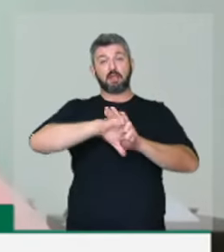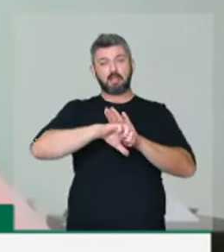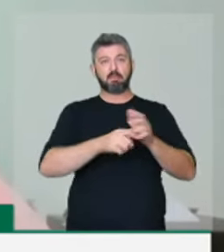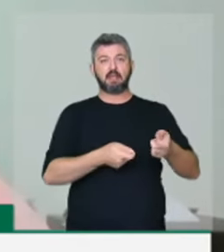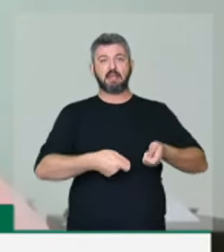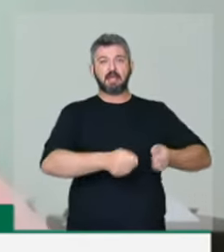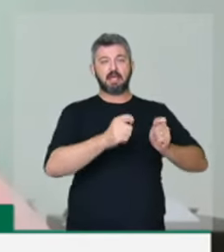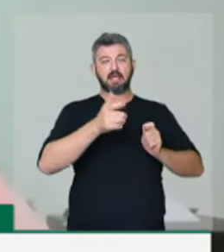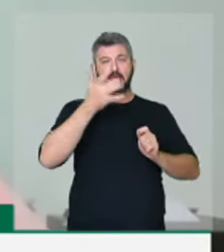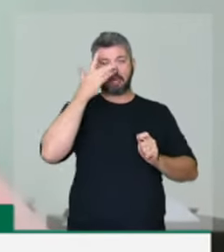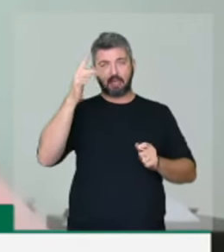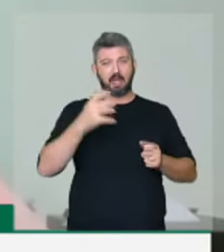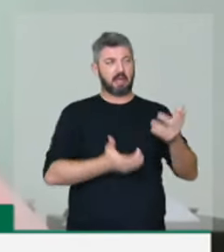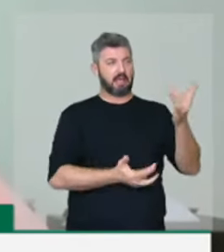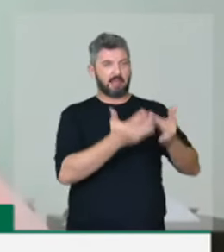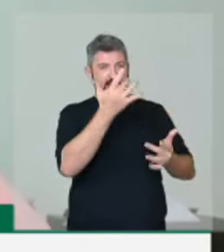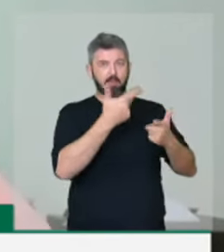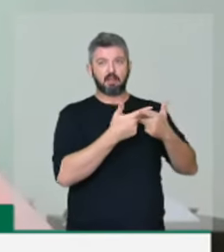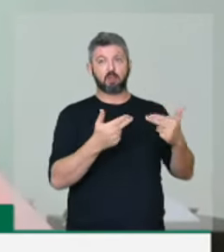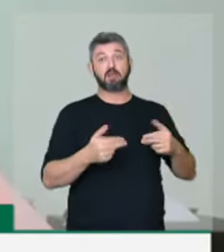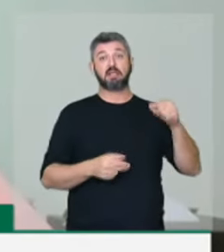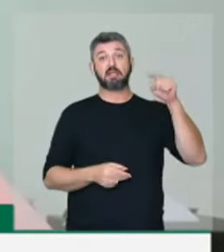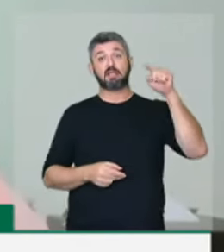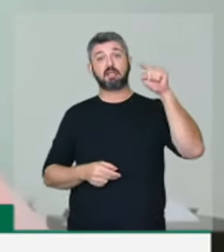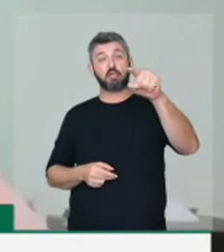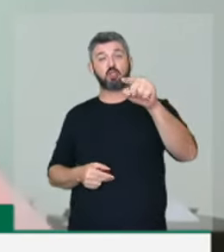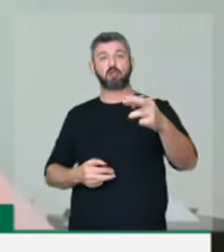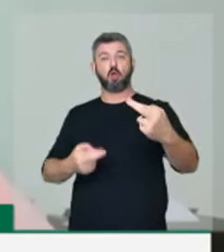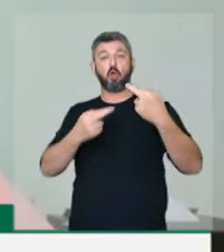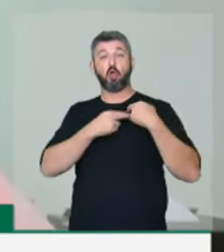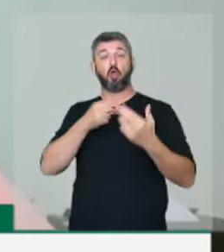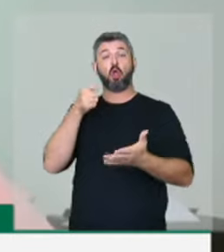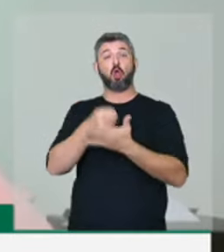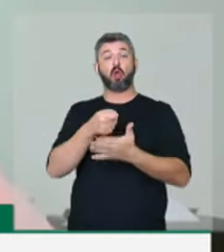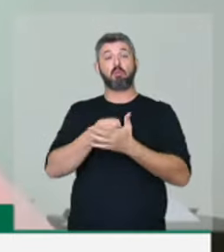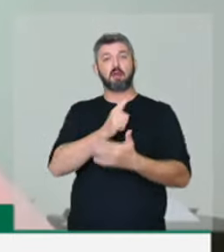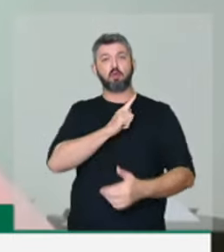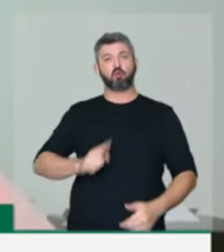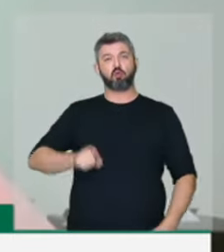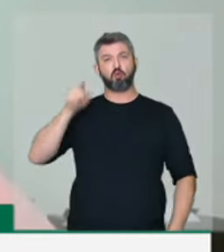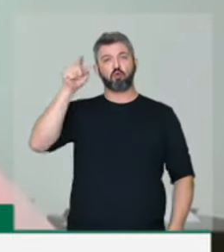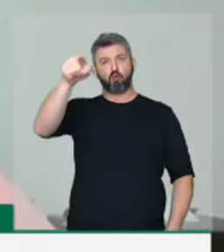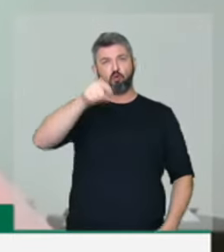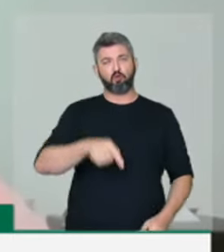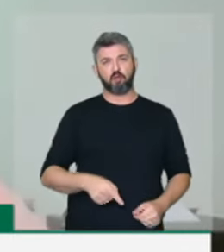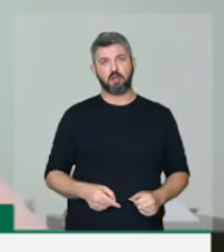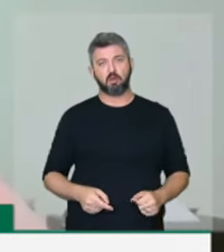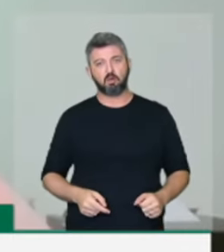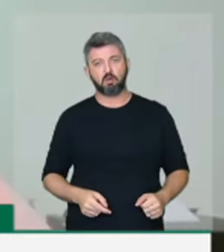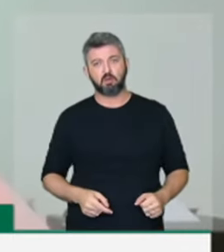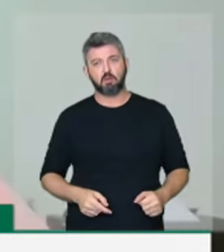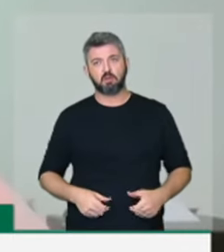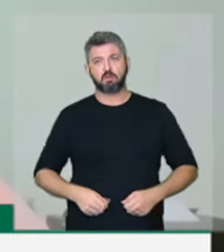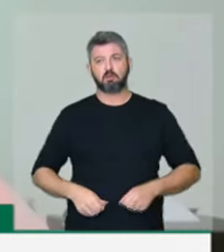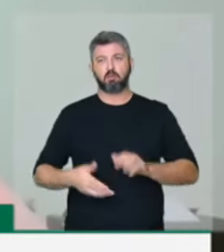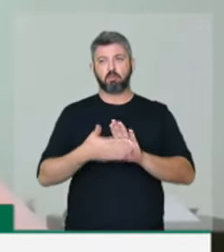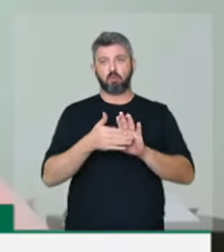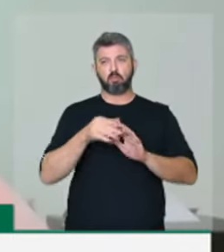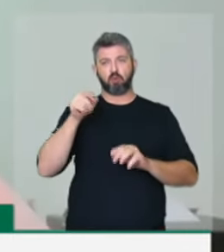QUEIMADA E ISSO É OBRIGAÇÃO DO GOVERNO DO ESTADO BRASILEIRO DE PROPOR ESSA QUESTÃO DE PROTEÇÃO AOS DIREITOS DOS POVOS INDÍGENAS. POR MAIS, SENHOR PRESIDENTE,